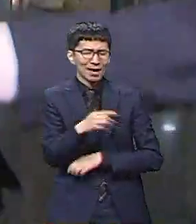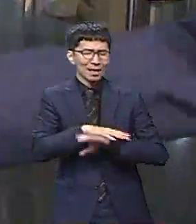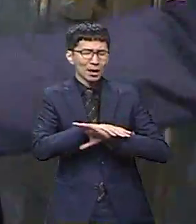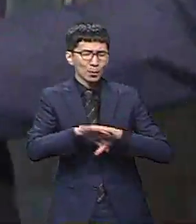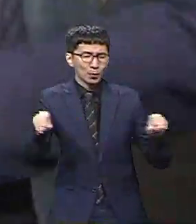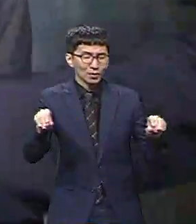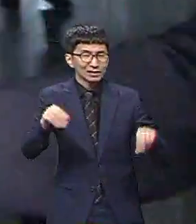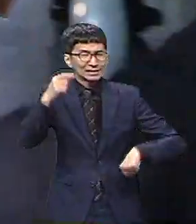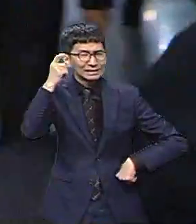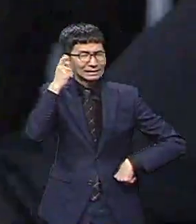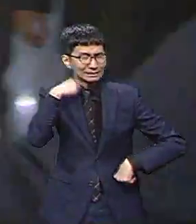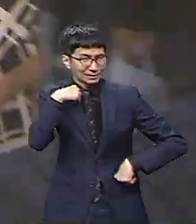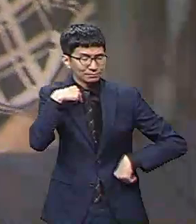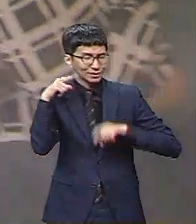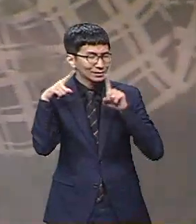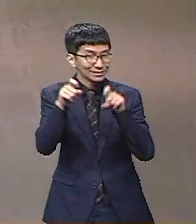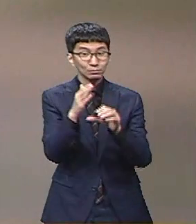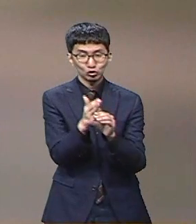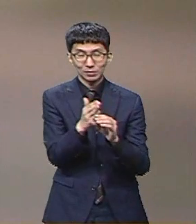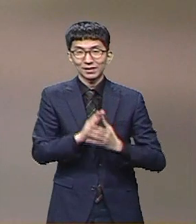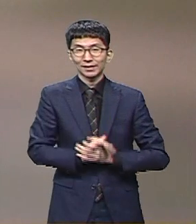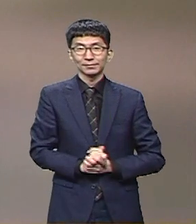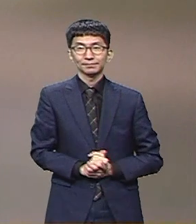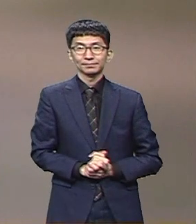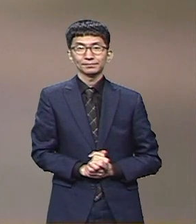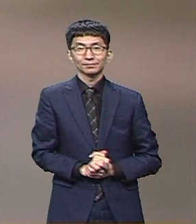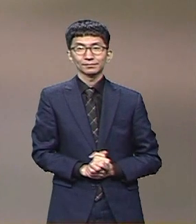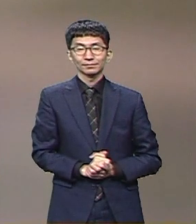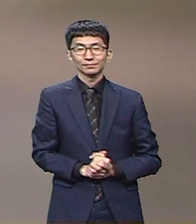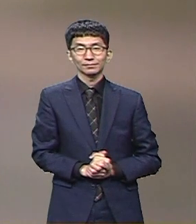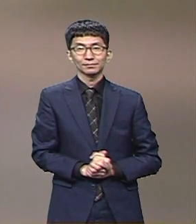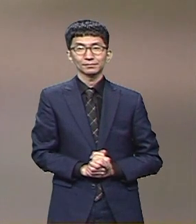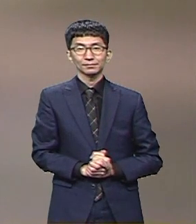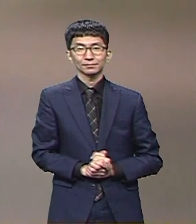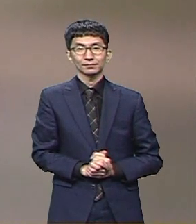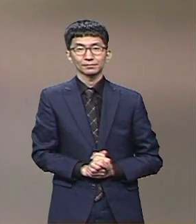검찰이 결국 봐주기 수사로 서둘러 면죄부를 준 것 아니냐는 비판이 나오고 있습니다. SBS 강청완입니다.